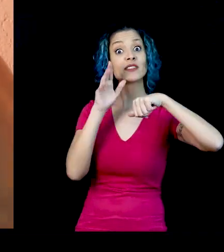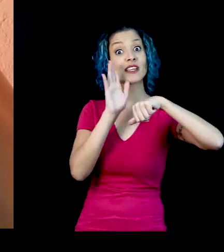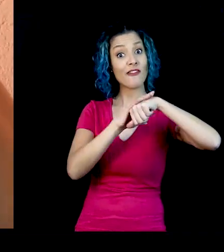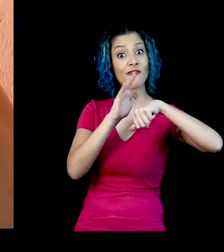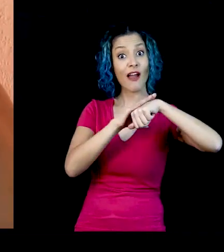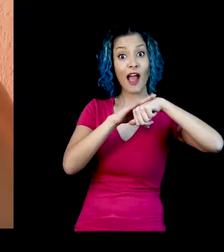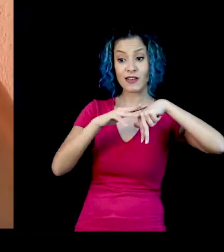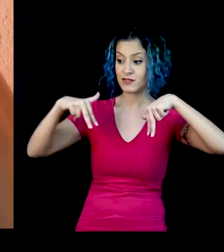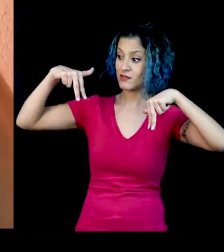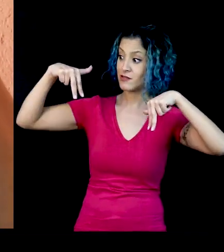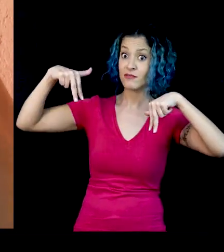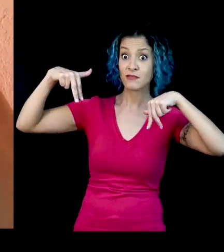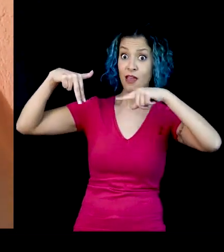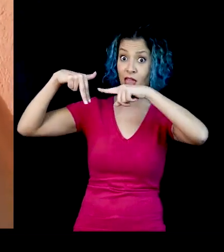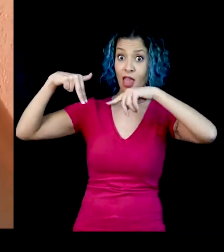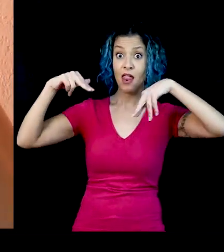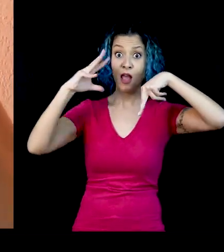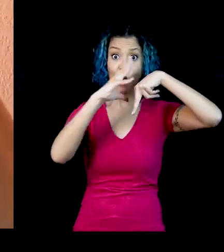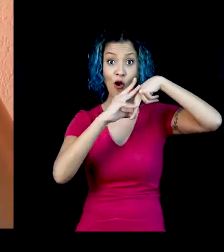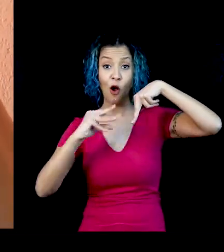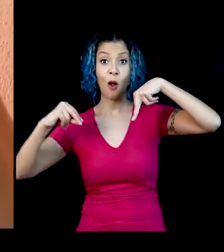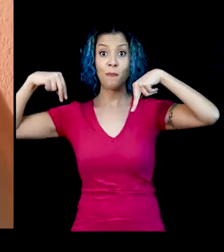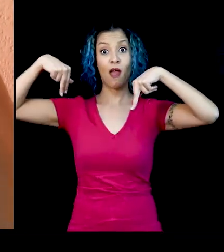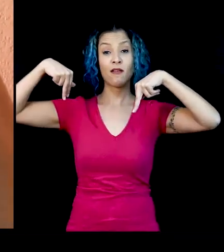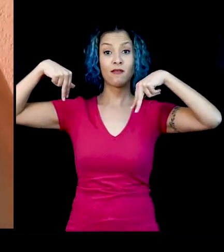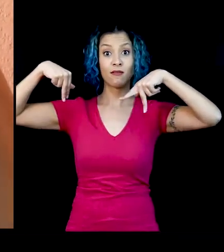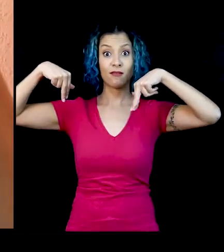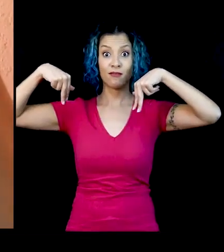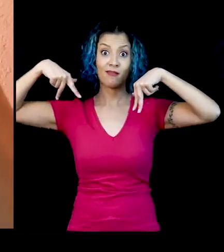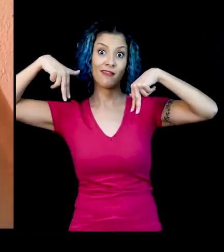do espelho faz igualzinho.